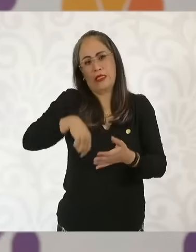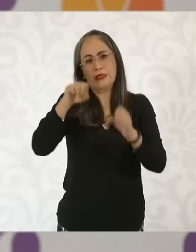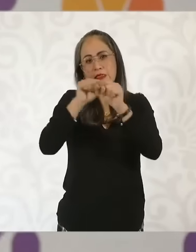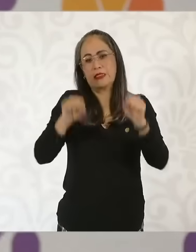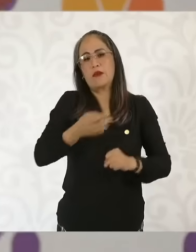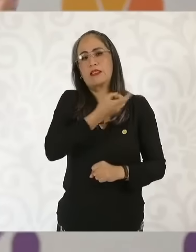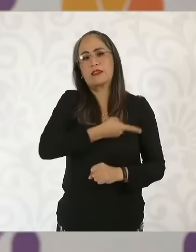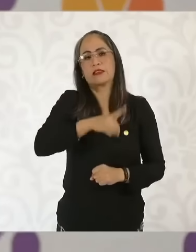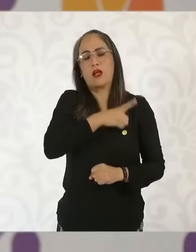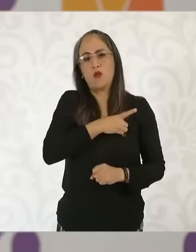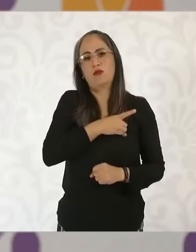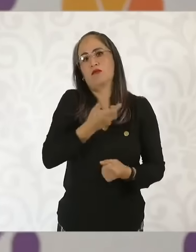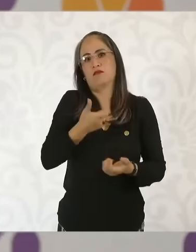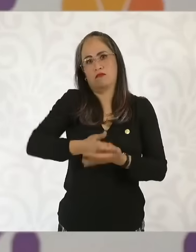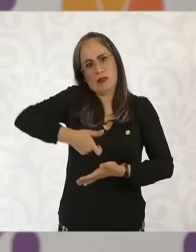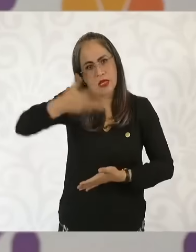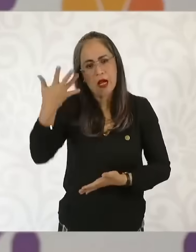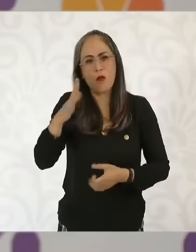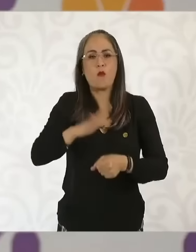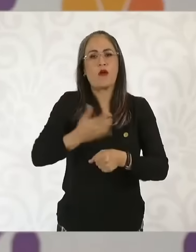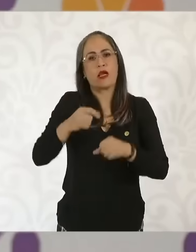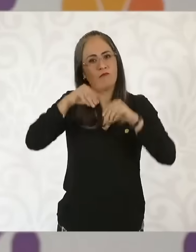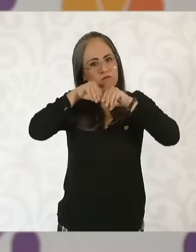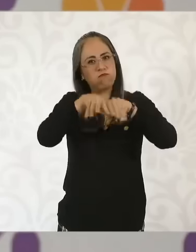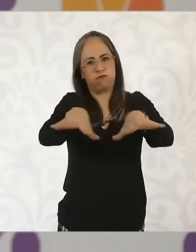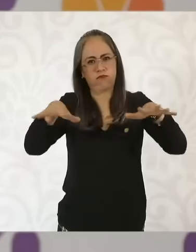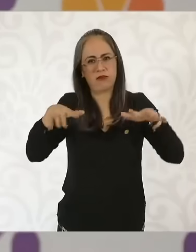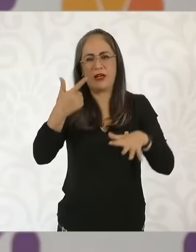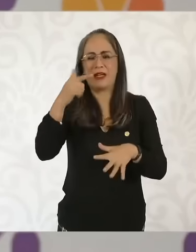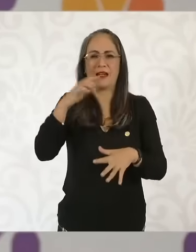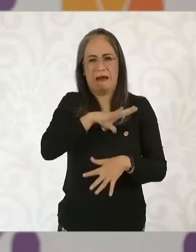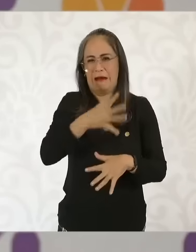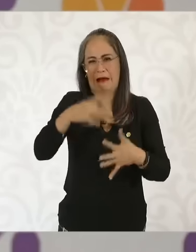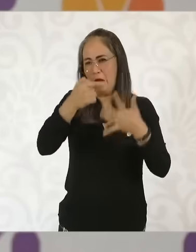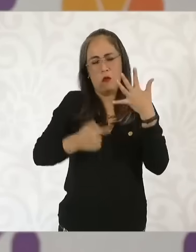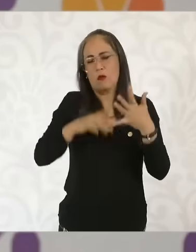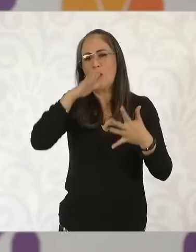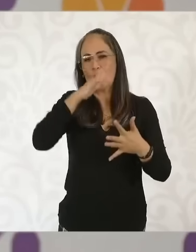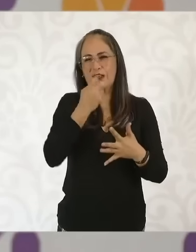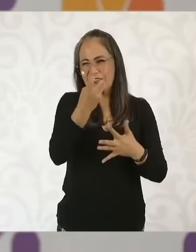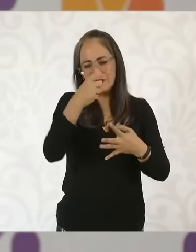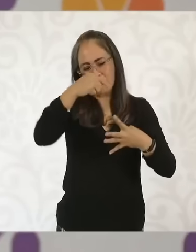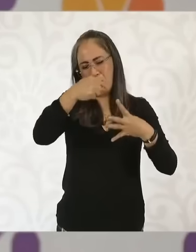ya no lo puedes hacer genérico. Son cosas de esa naturaleza a las que se refiere. Tenemos un guion